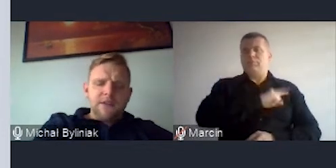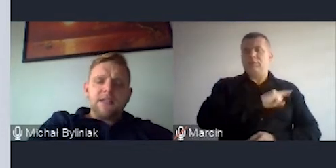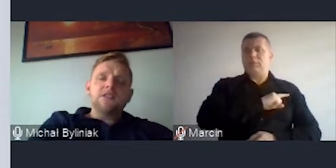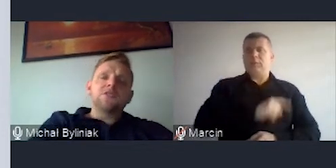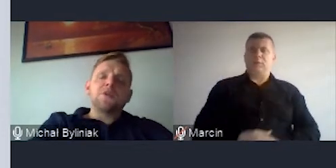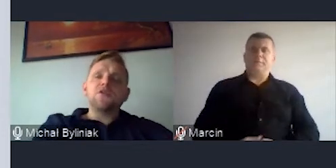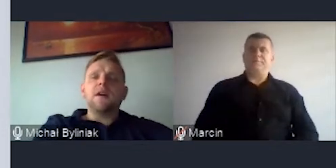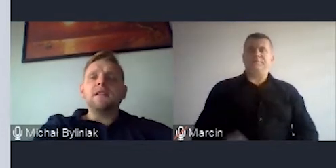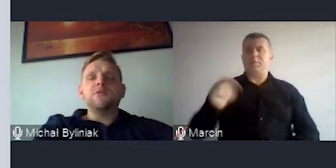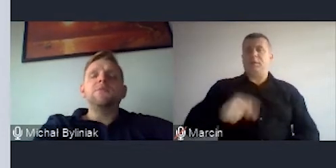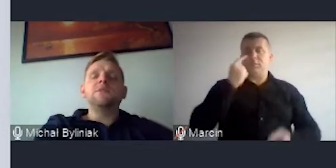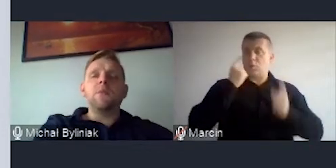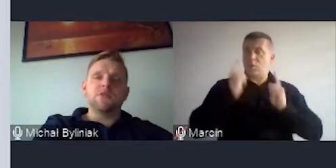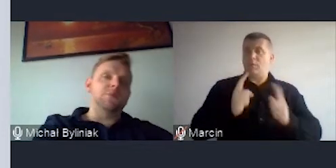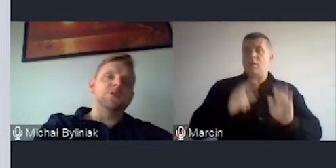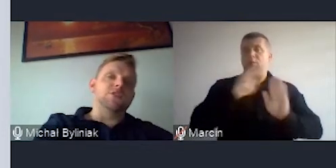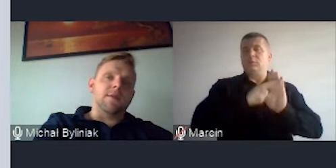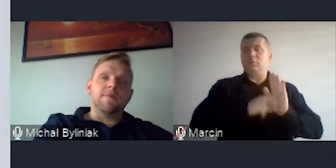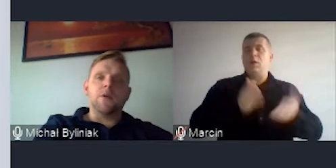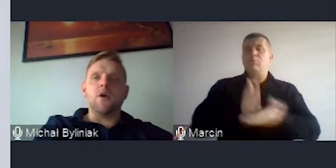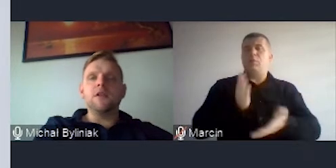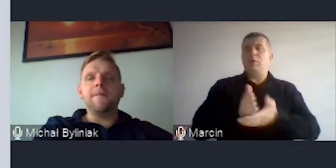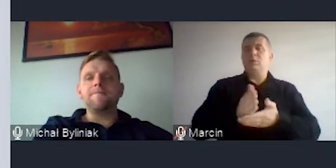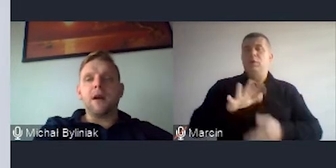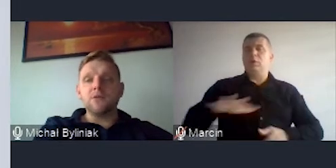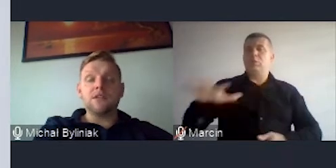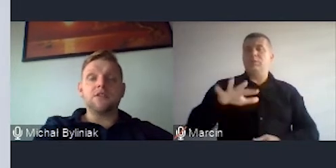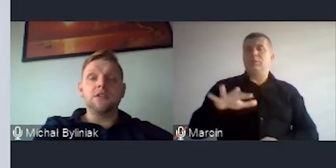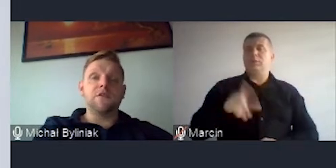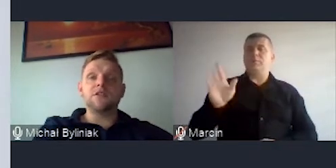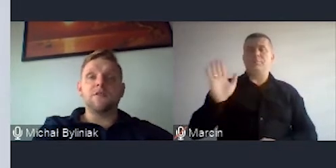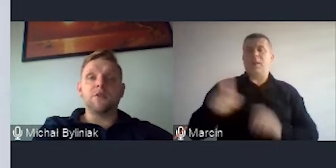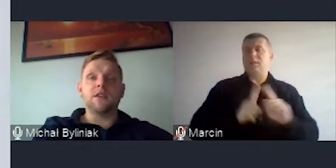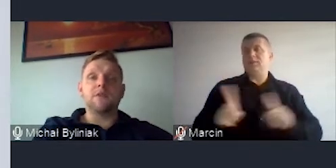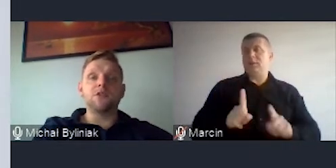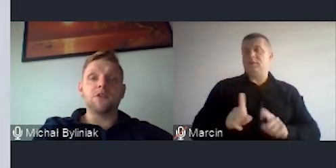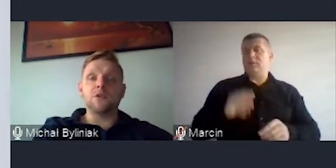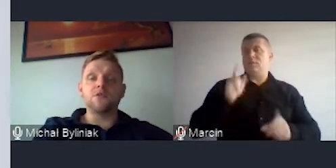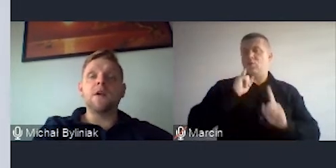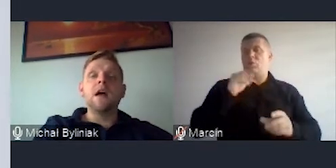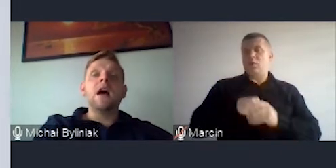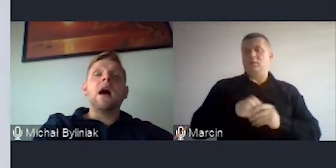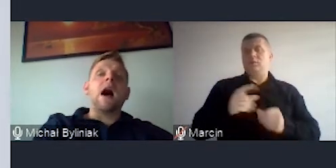Zwracajcie też proszę uwagę na przepisy pomocy publicznej, bo on mają znaczenie zwłaszcza w projektach przedsiębiorców,